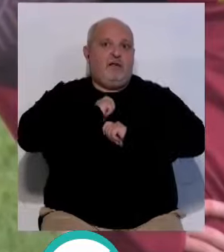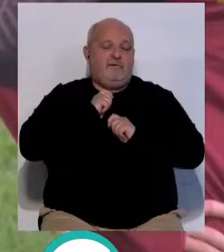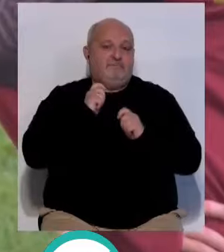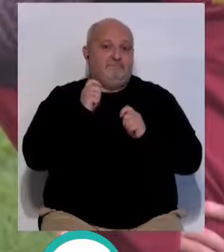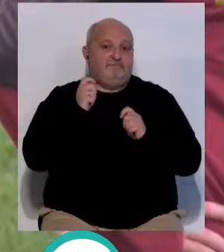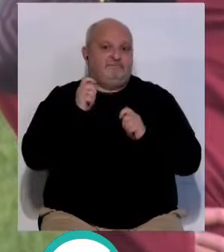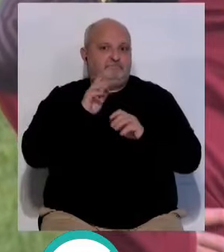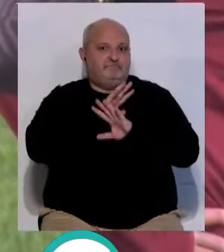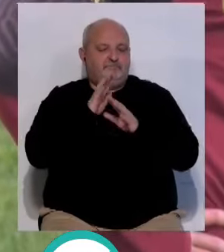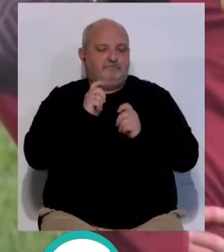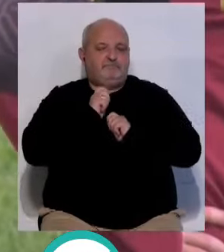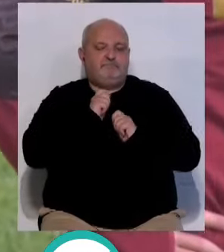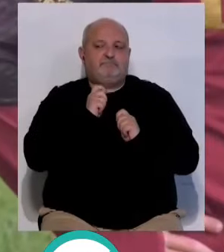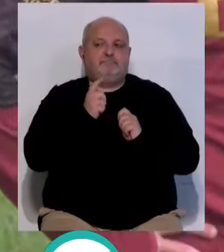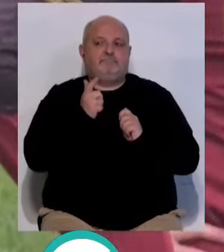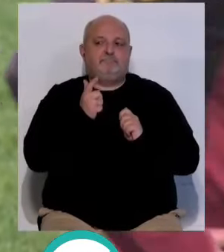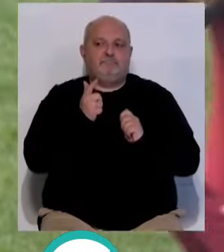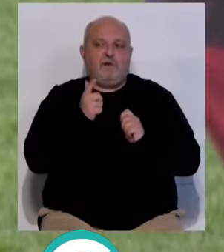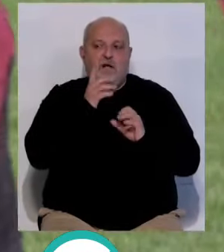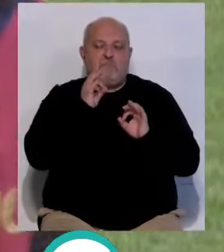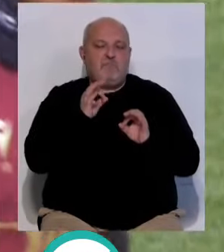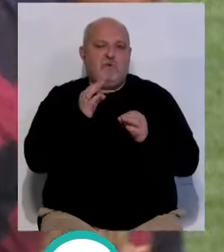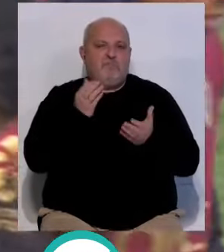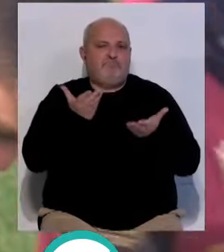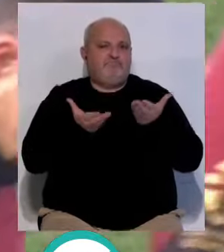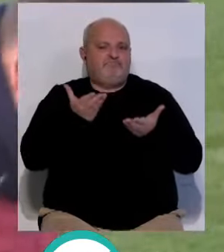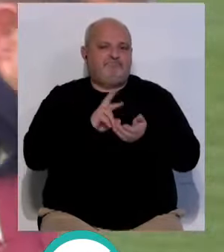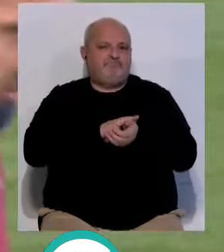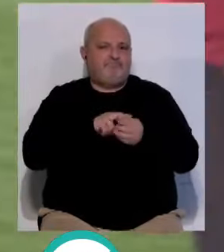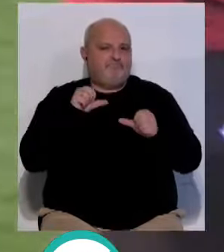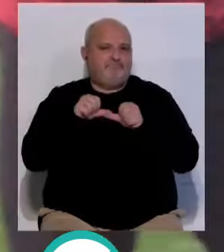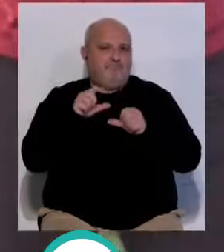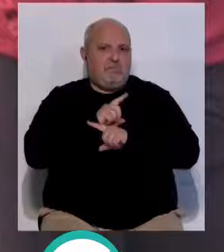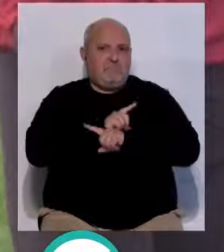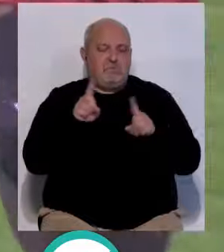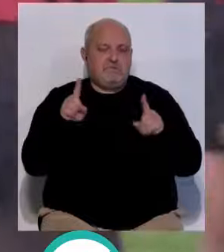plantilla para para esta temporada cosa diferente es el rendimiento que que ha ofrecido era una